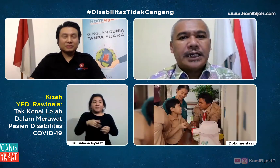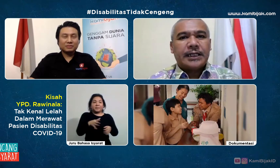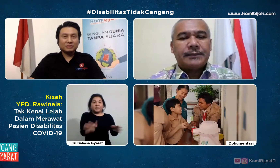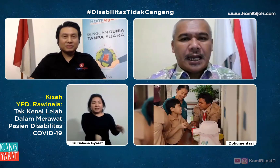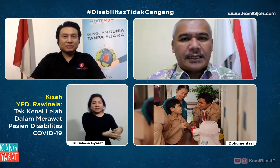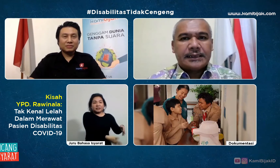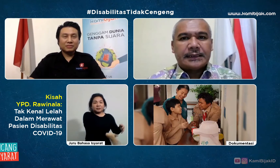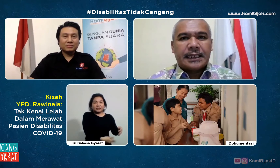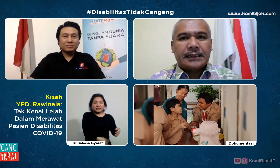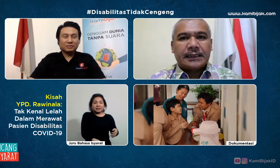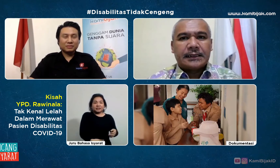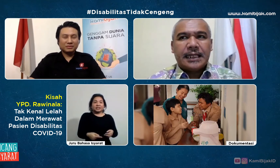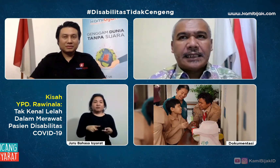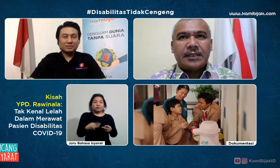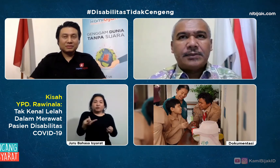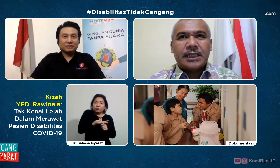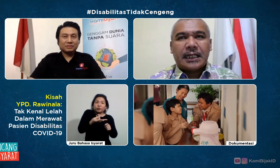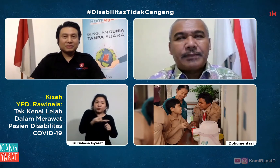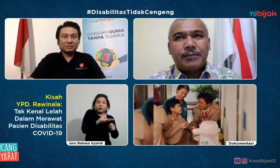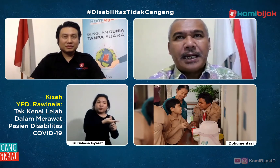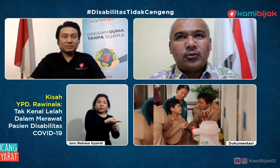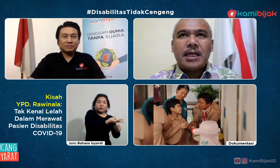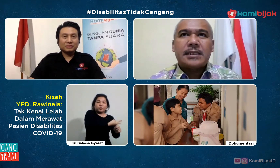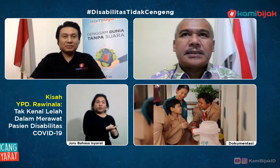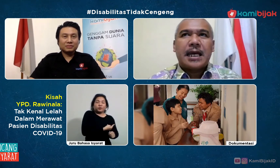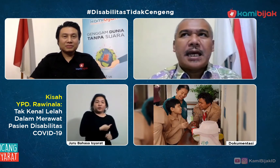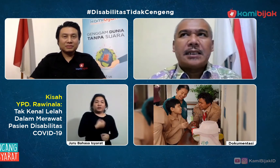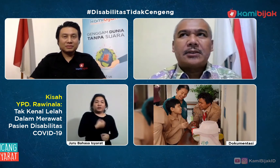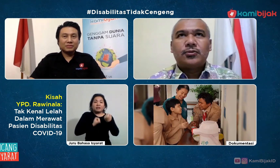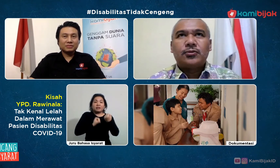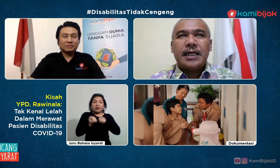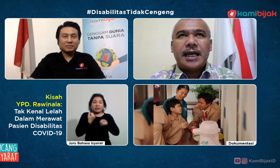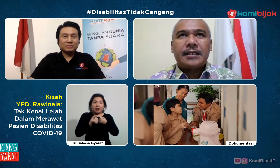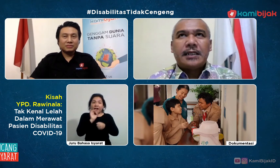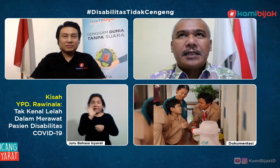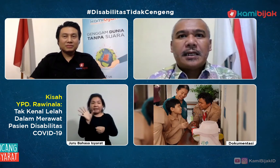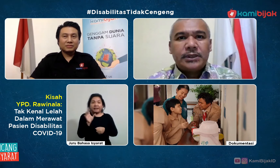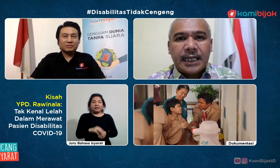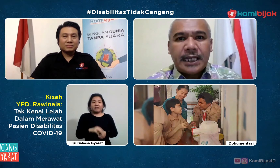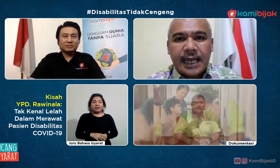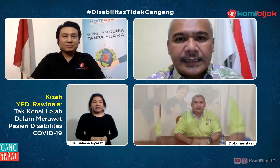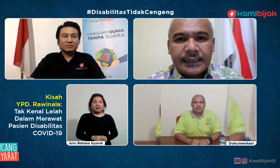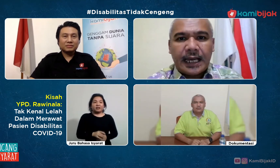kemudian ada kegiatan-kegiatan misalkan membantu masa terus kemudian budidaya ikan